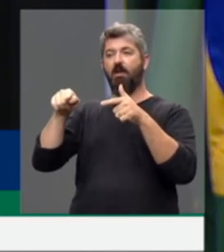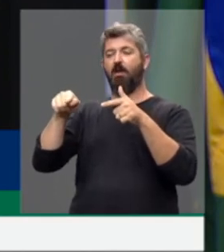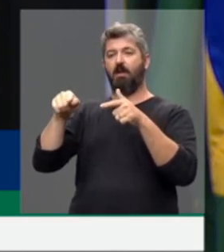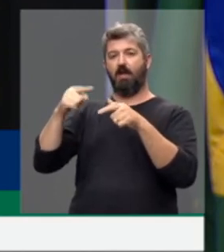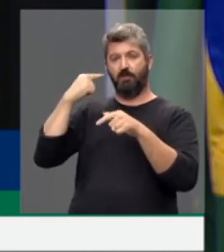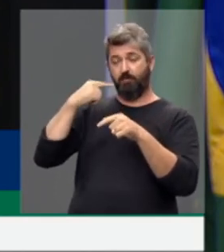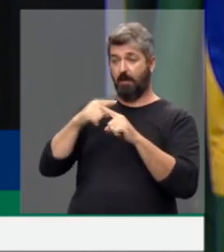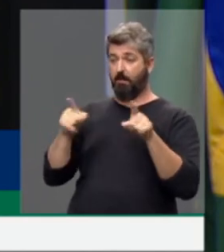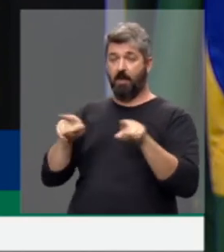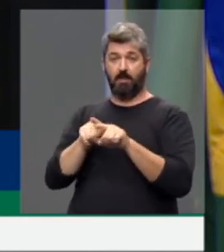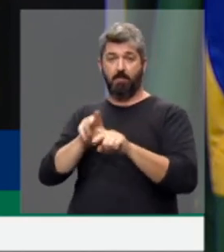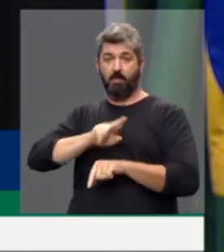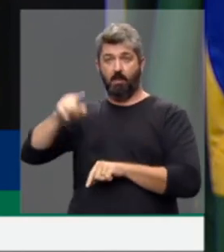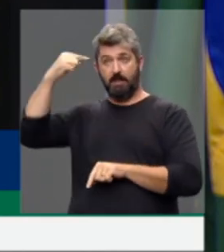SEUS DEFENSORES. ENTÃO NÃO SE TRATA NEM DE EXATO TIZZO AR